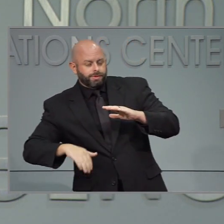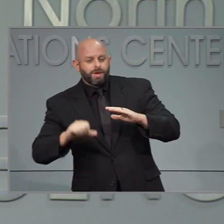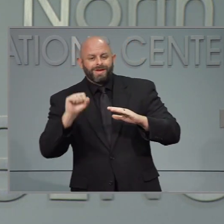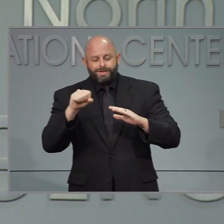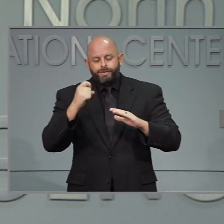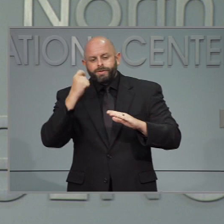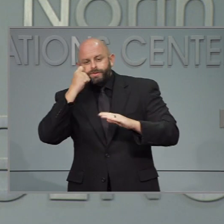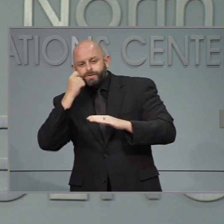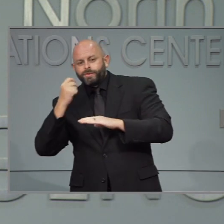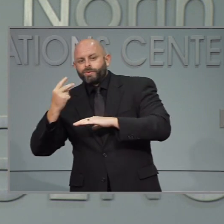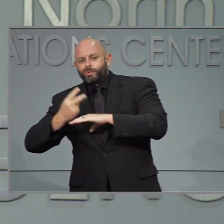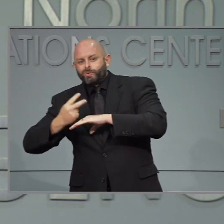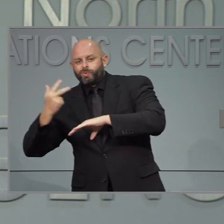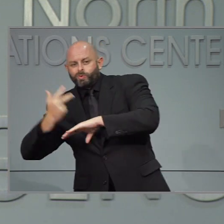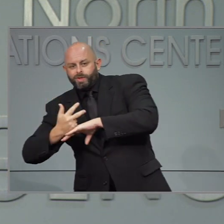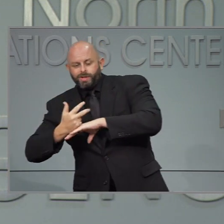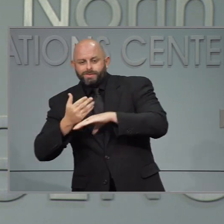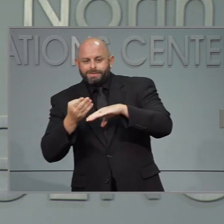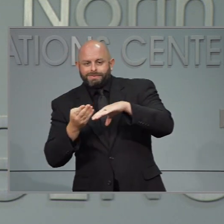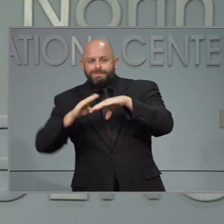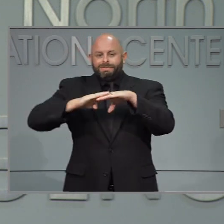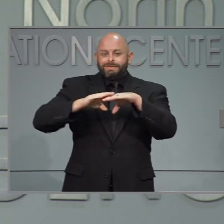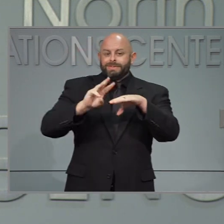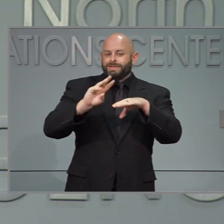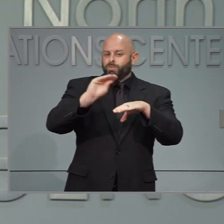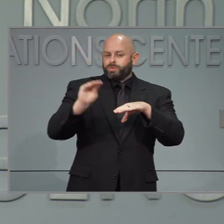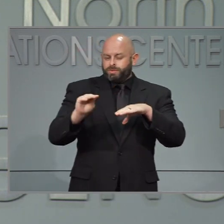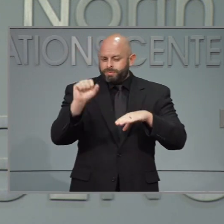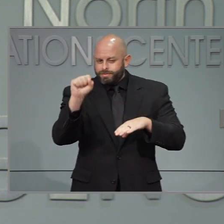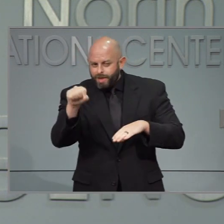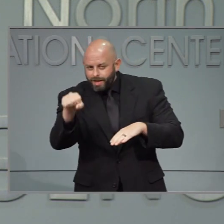cinco por ciento menos, pero los últimos dos días hemos